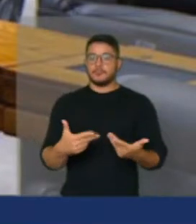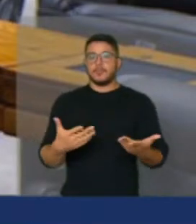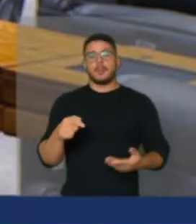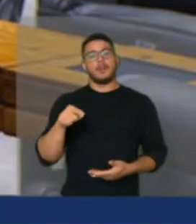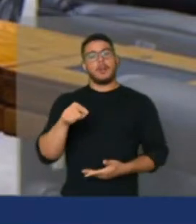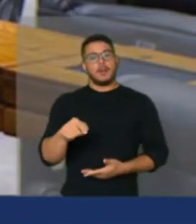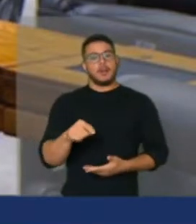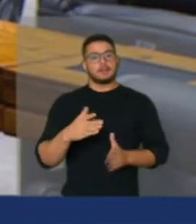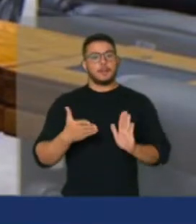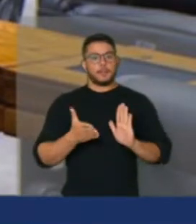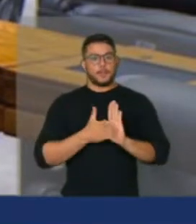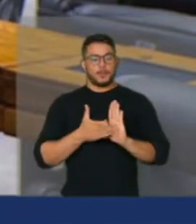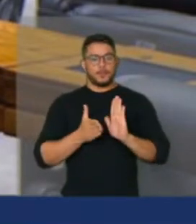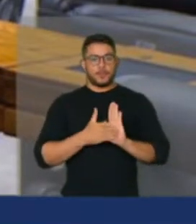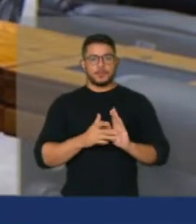QUE TIVERAM INÍCIO NA FAZENDA